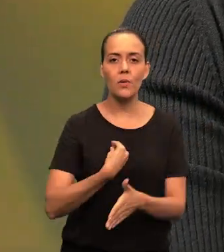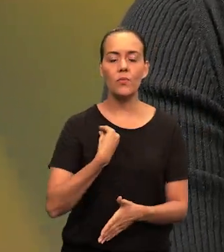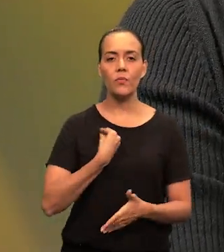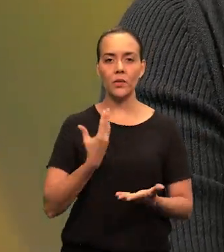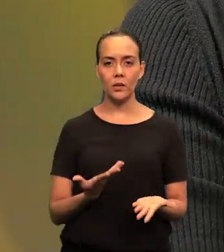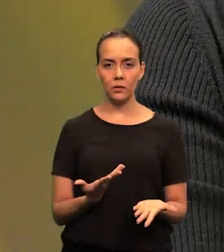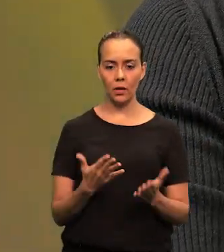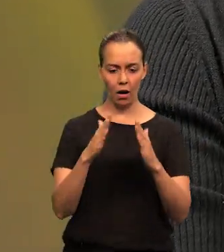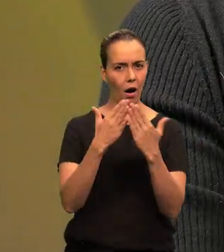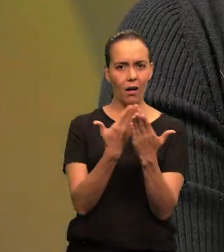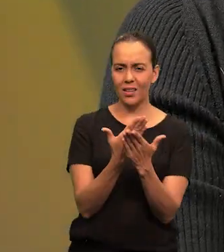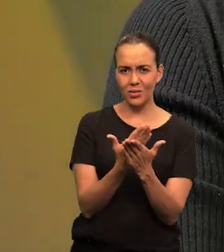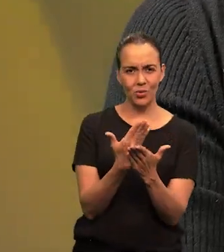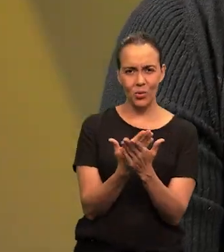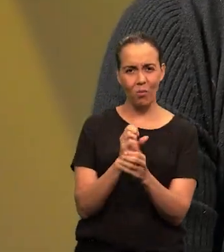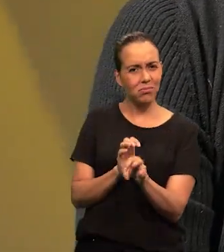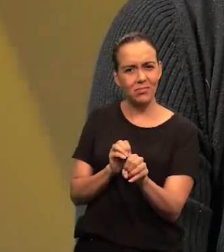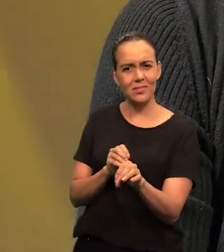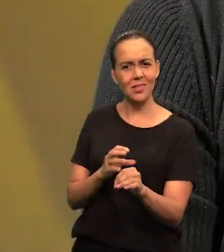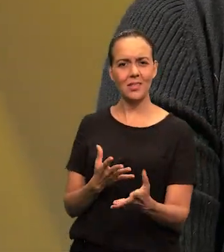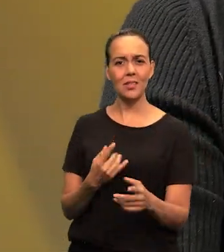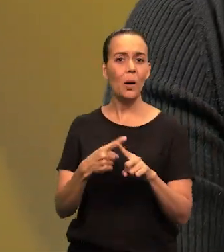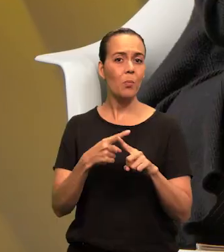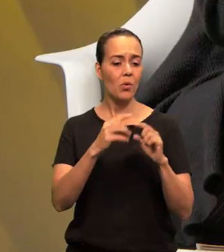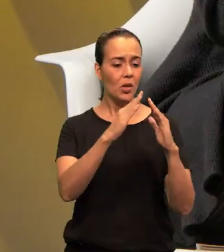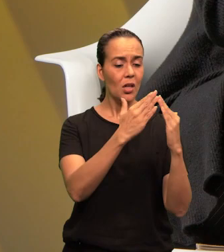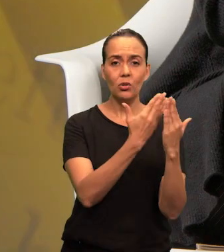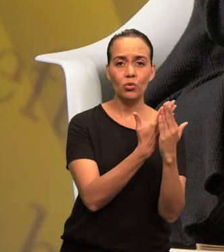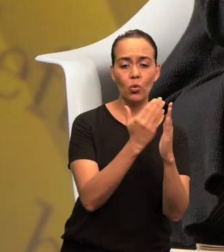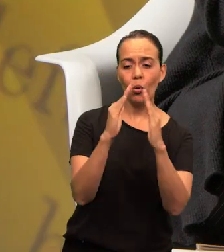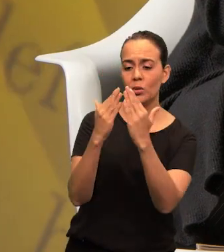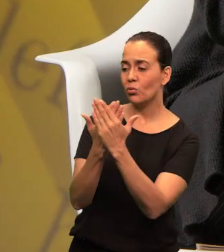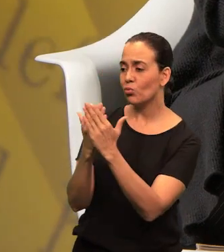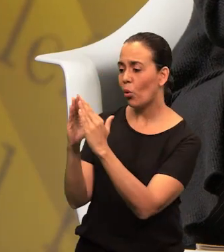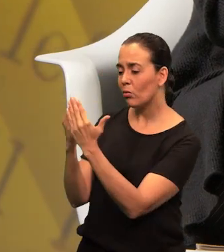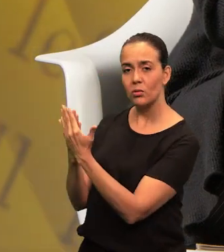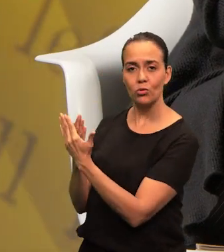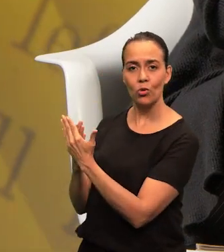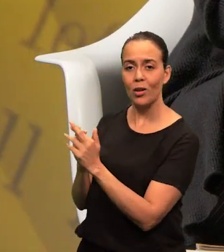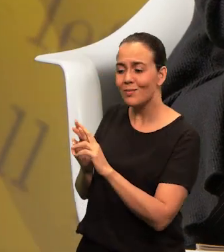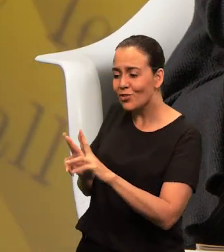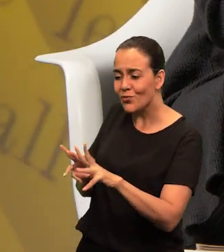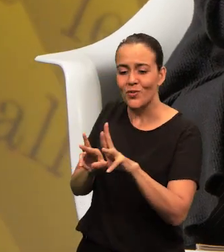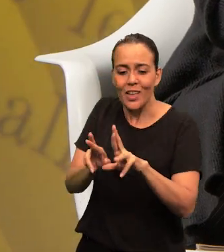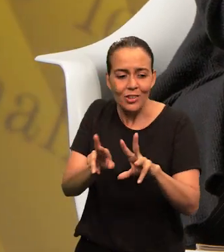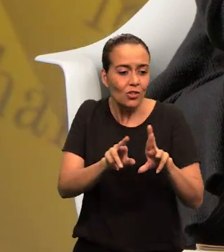pela escola, porque de fato, cada escola, ela tem um DNA, e eu falo isso com muita alegria,